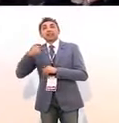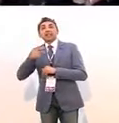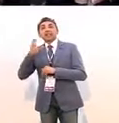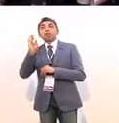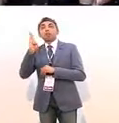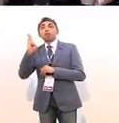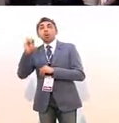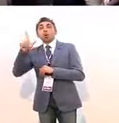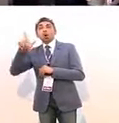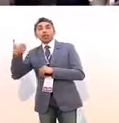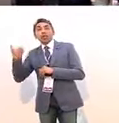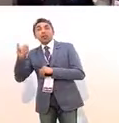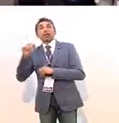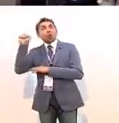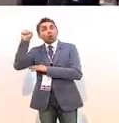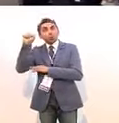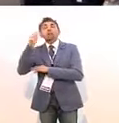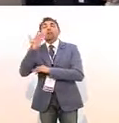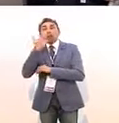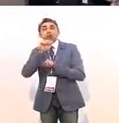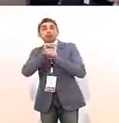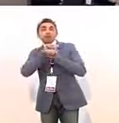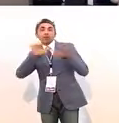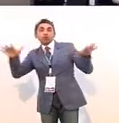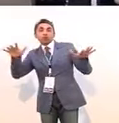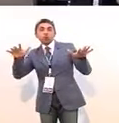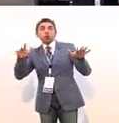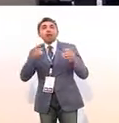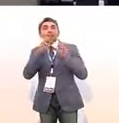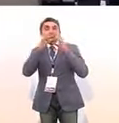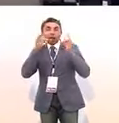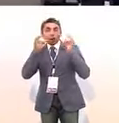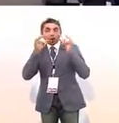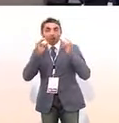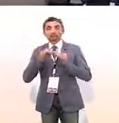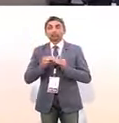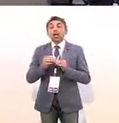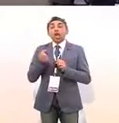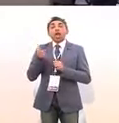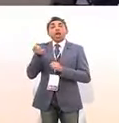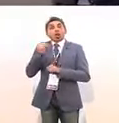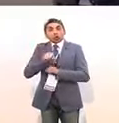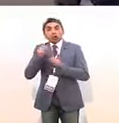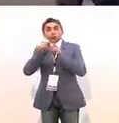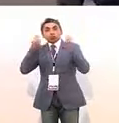E lui è quello che vuole la diffusione della coca”. E continua l’Economist: “È populista